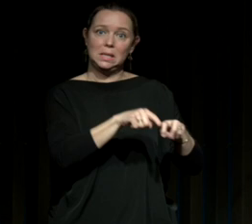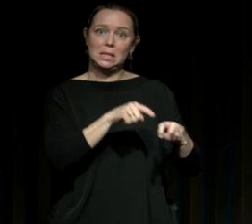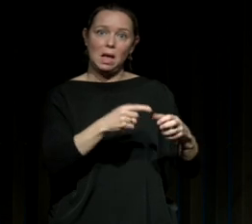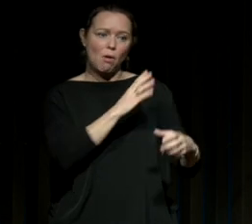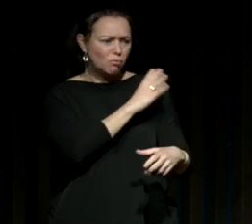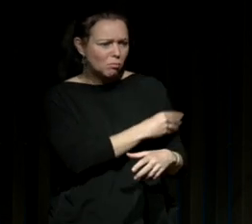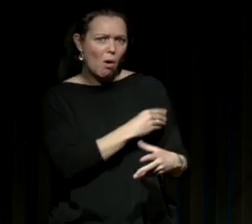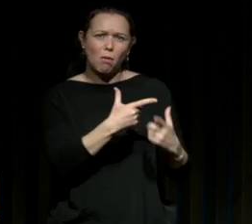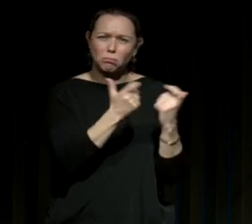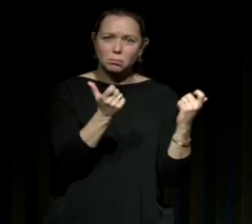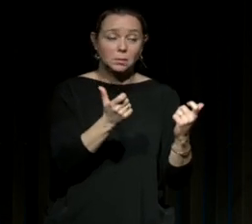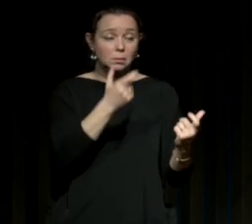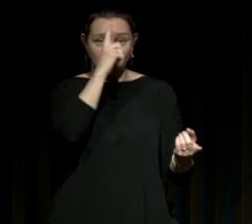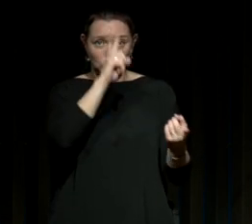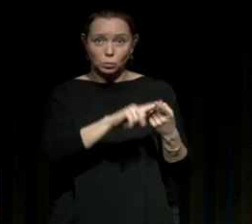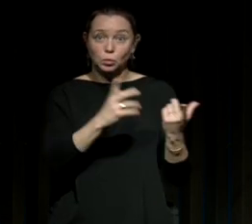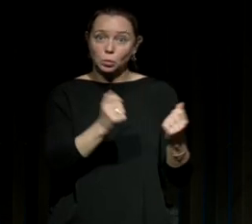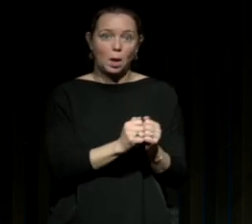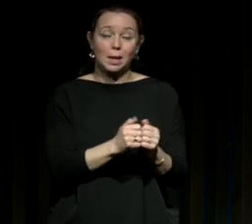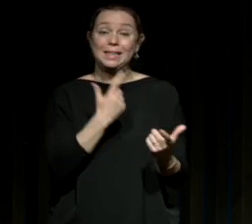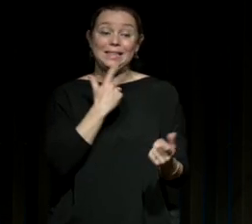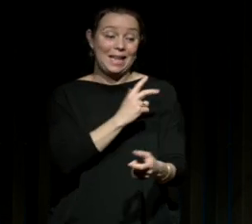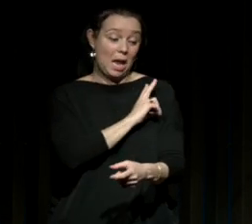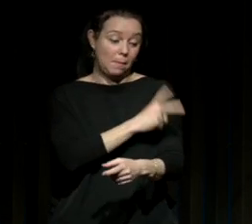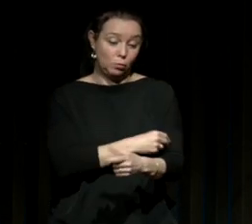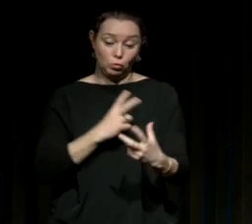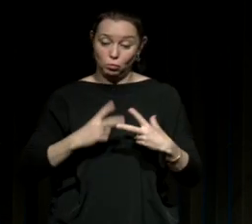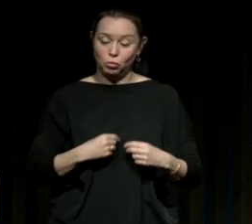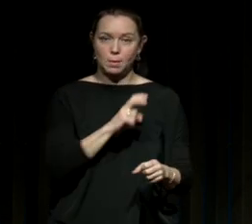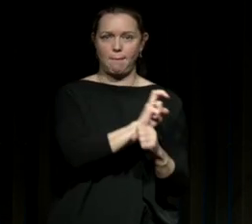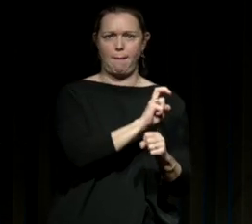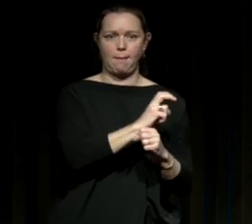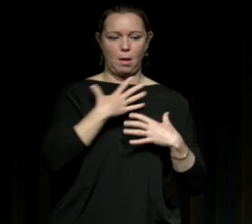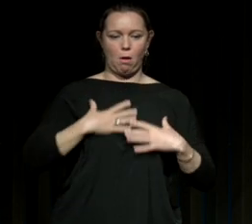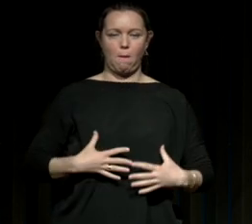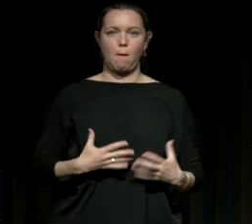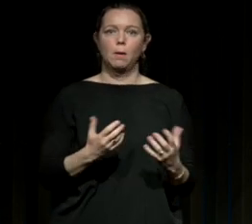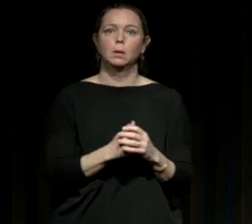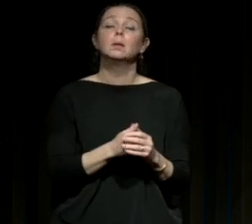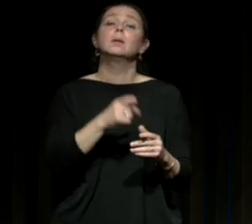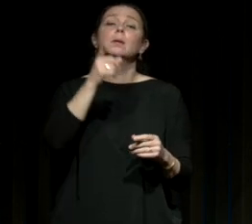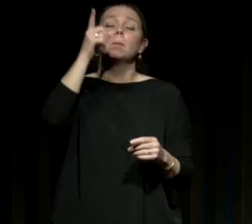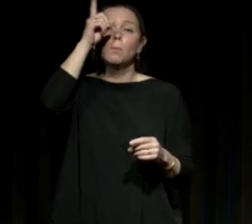préserver la masse musculaire la masse maigre cette masse qu'on va perdre au fur et à mesure